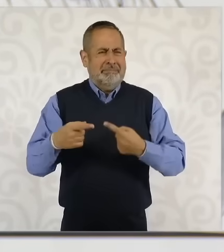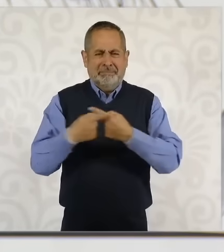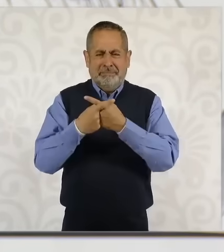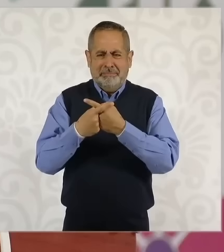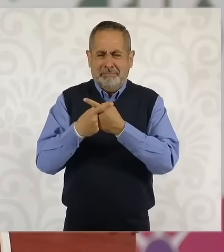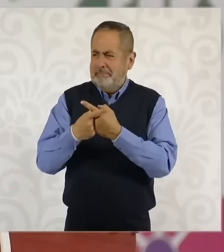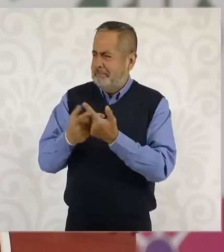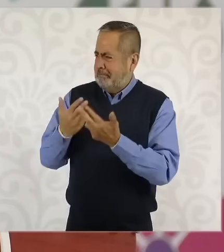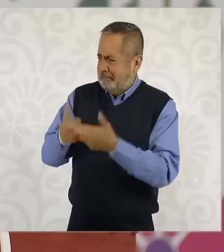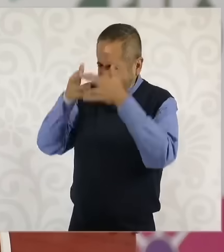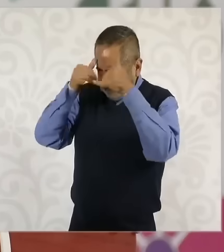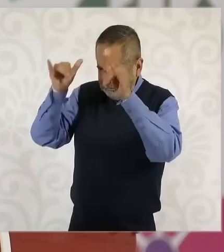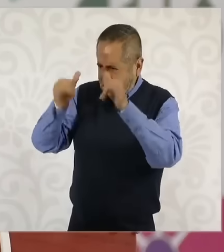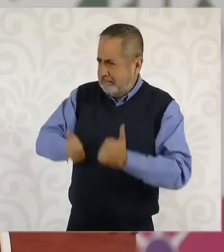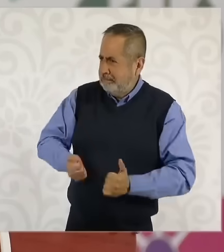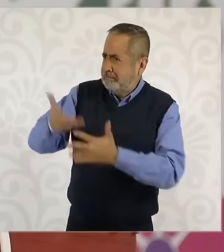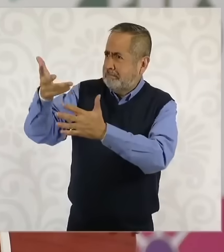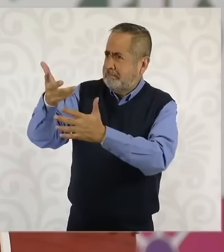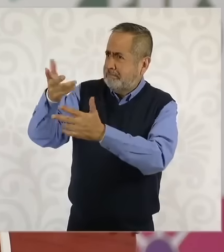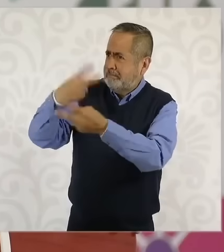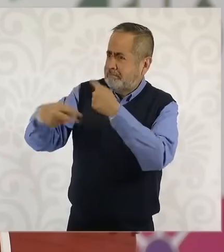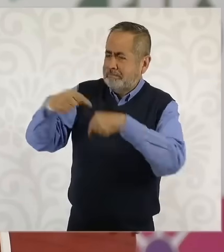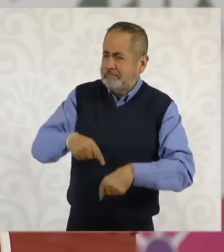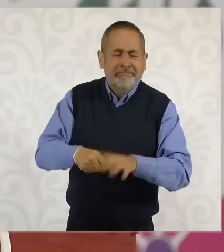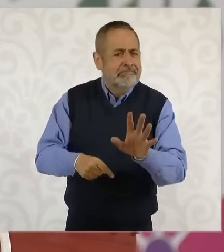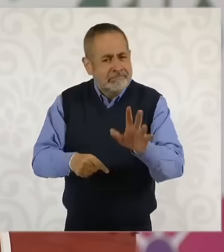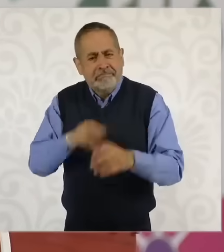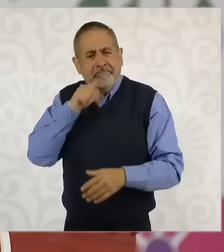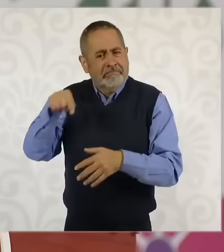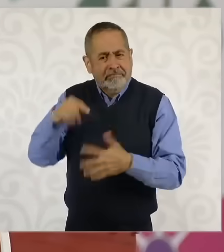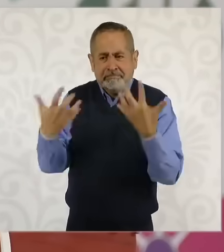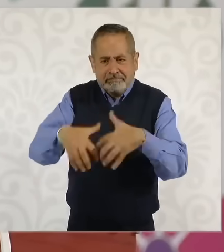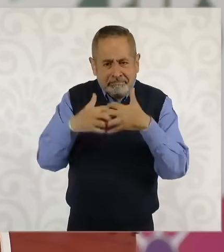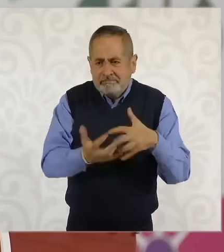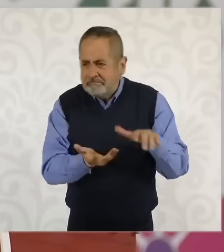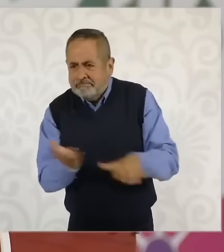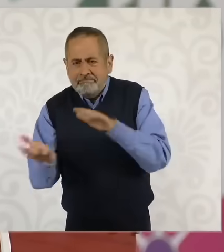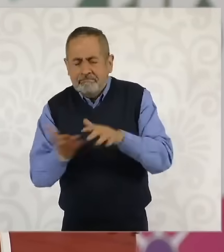también de carne en nuestro país para el mercado interno y como ello igual el jitomate, pues el